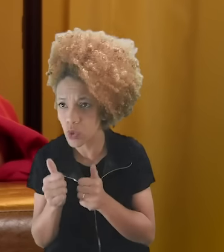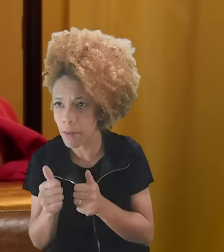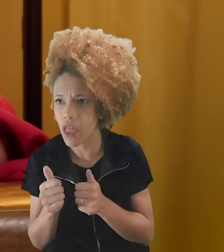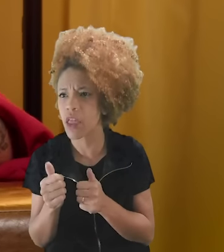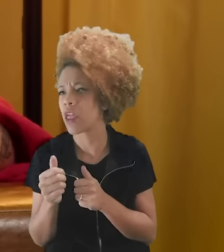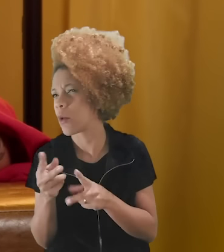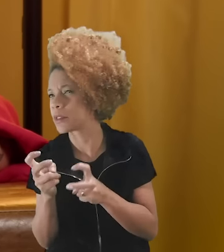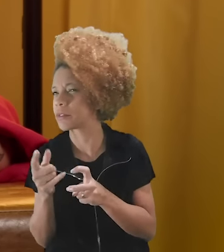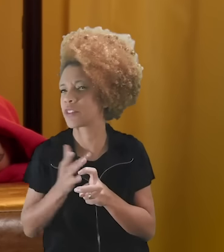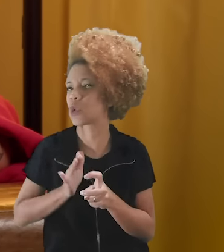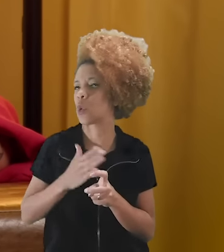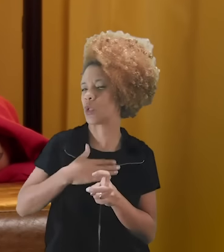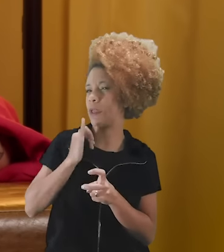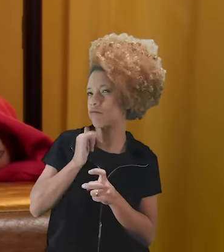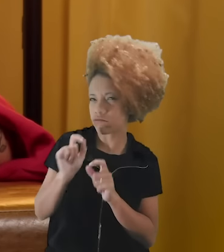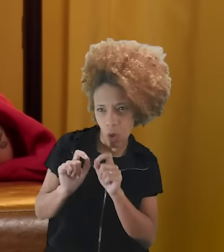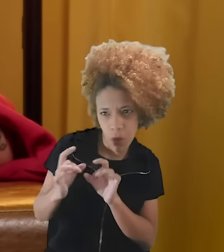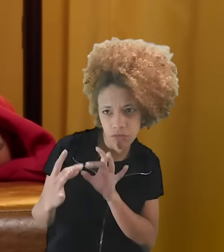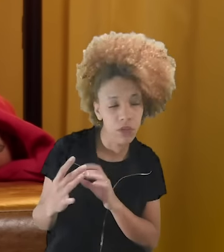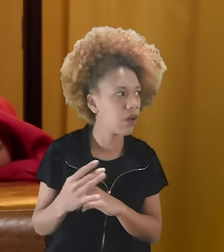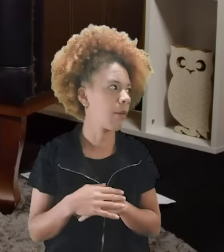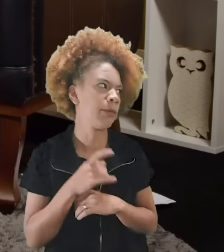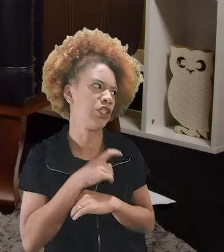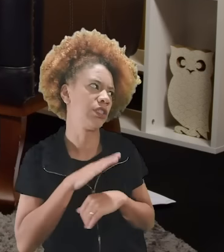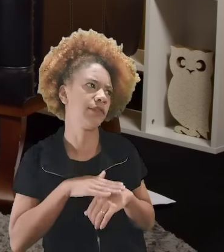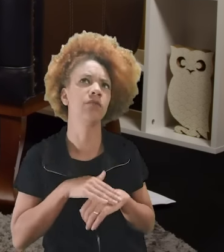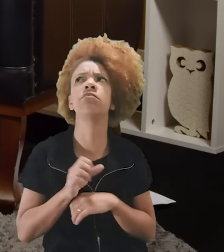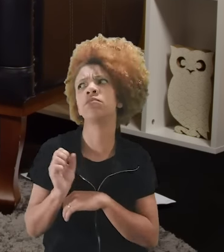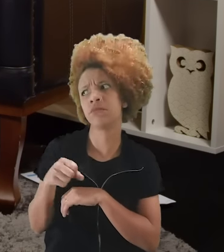tudo bem vi que você não gostou da minha narração né Tem alguma coisa fazia fazia tem alguma coisa